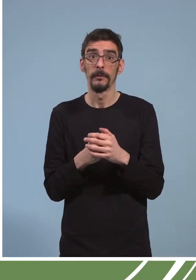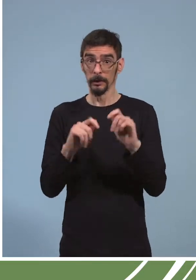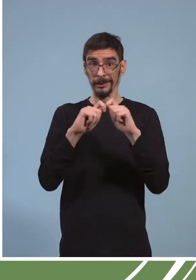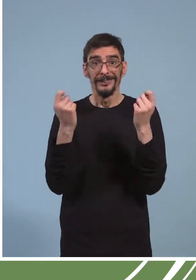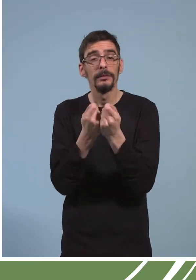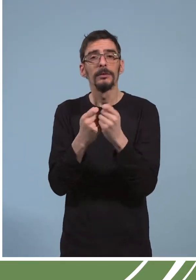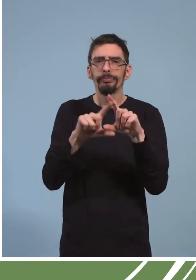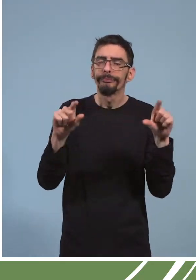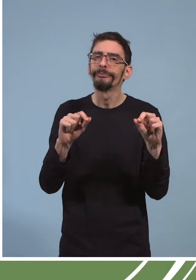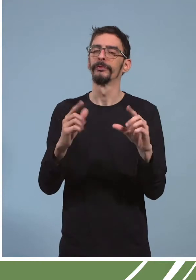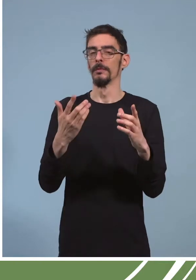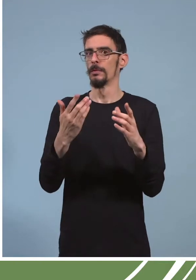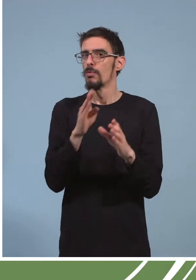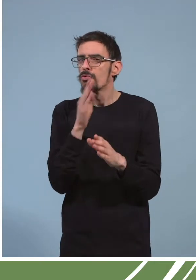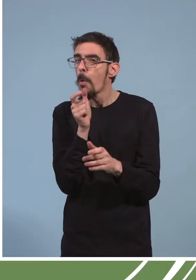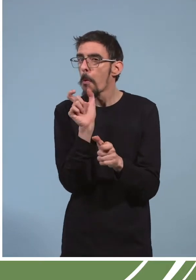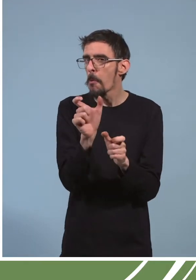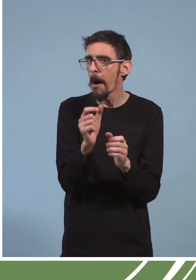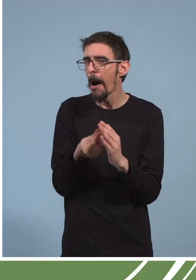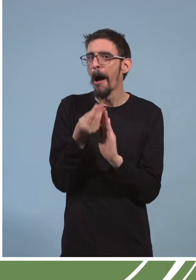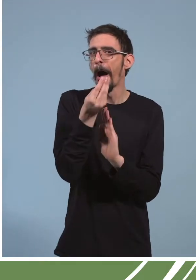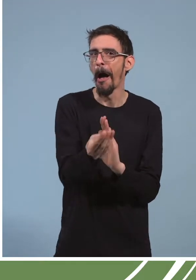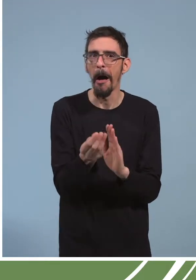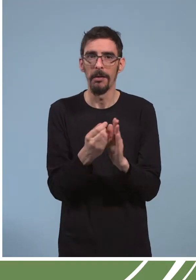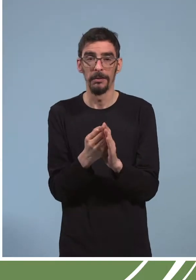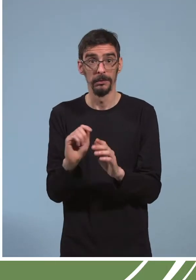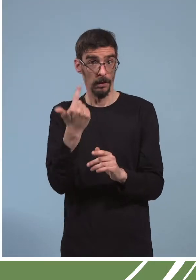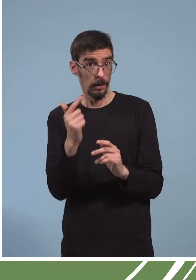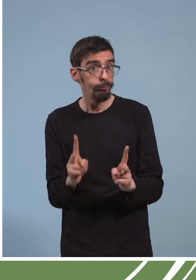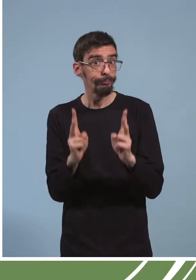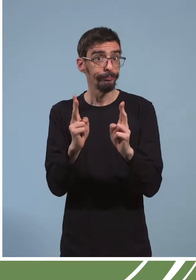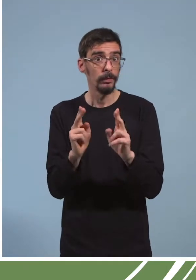Gib jetzt jedem Team den Umschlag mit ihren Codewörtern. 2. Phase: Jedes Team